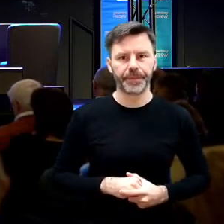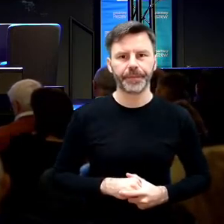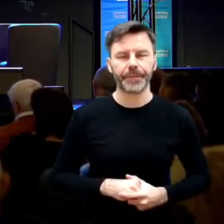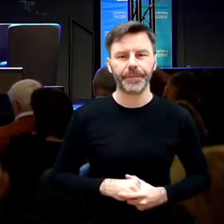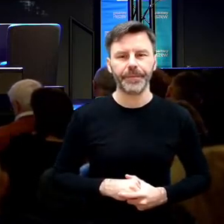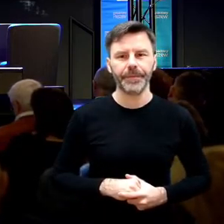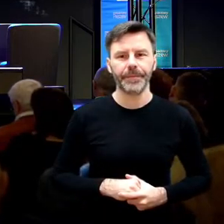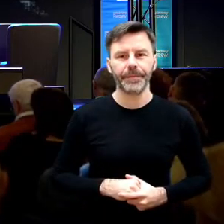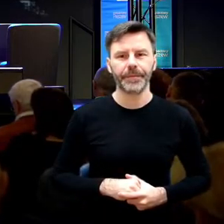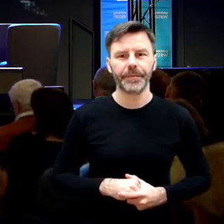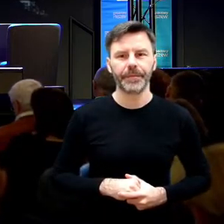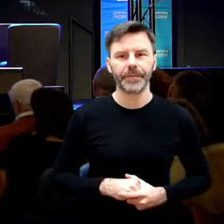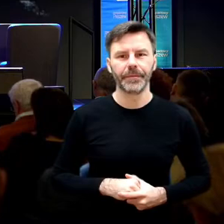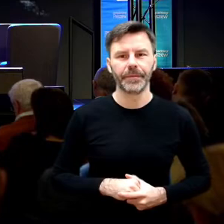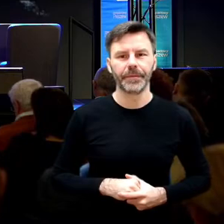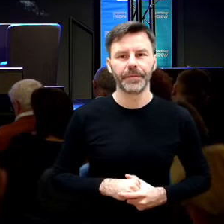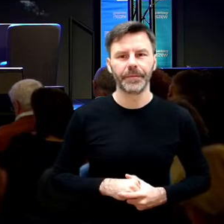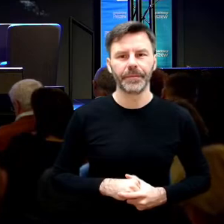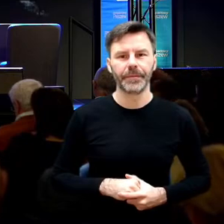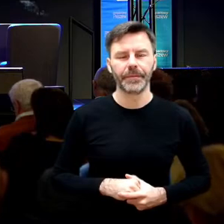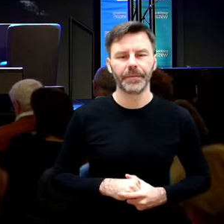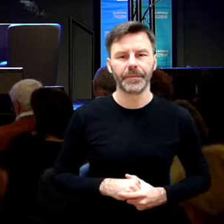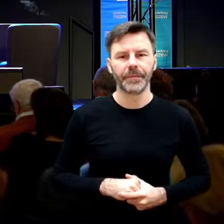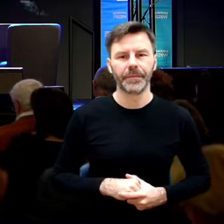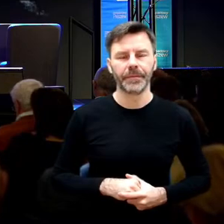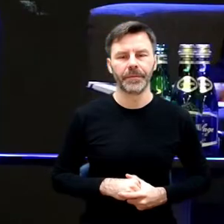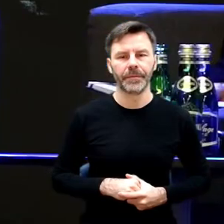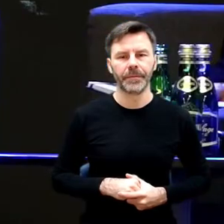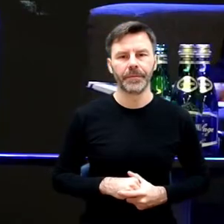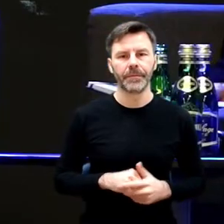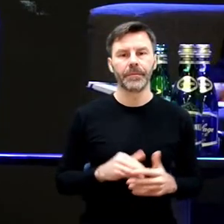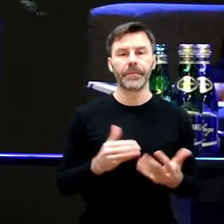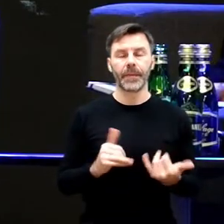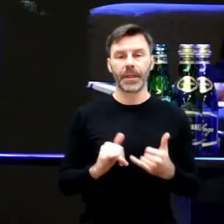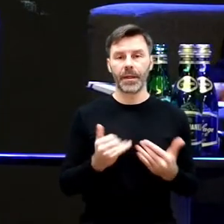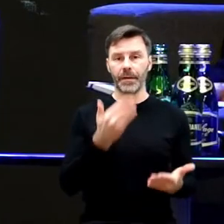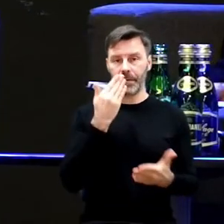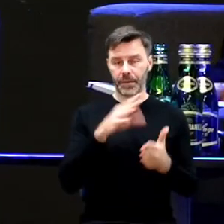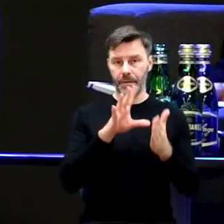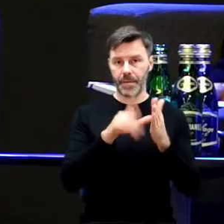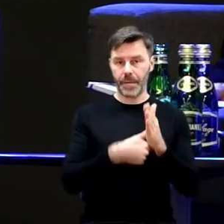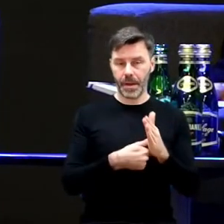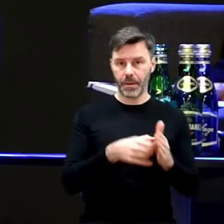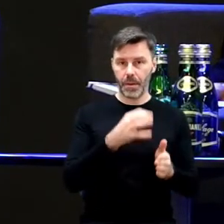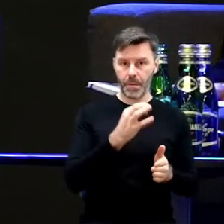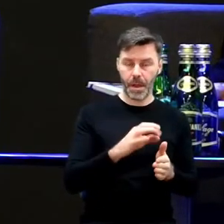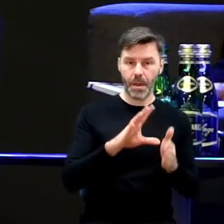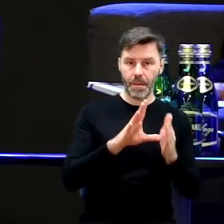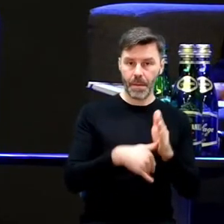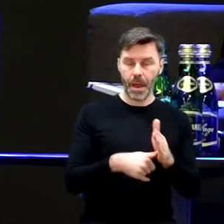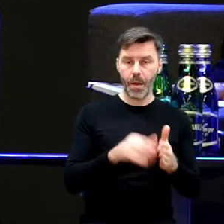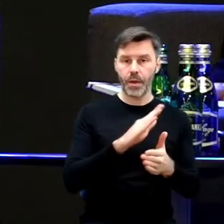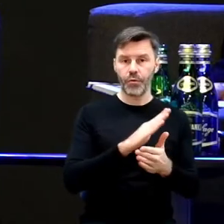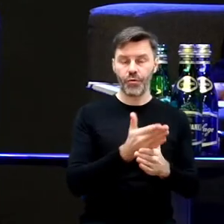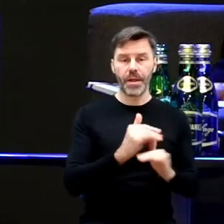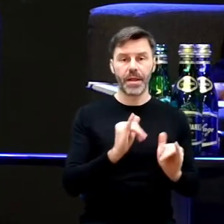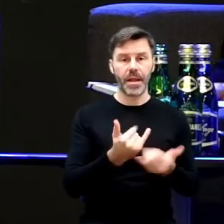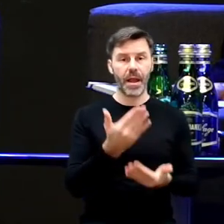przestrzeni mieszkaniowej w miastach małych i średnich? No właśnie to, co pandemia nam udowodniła,